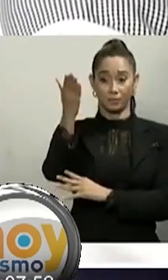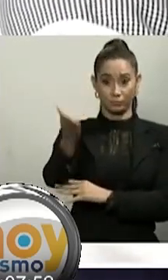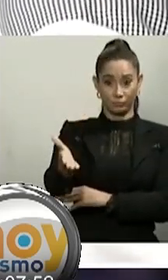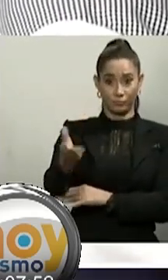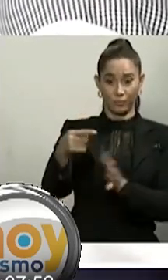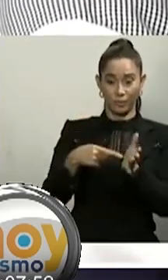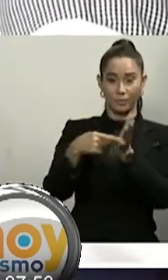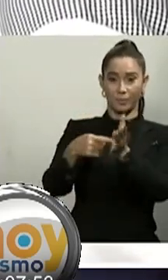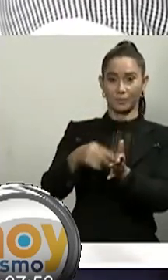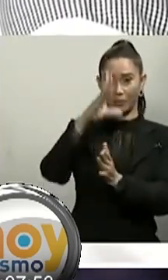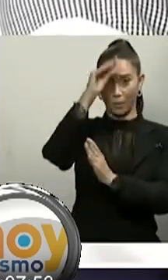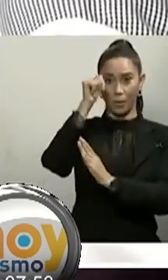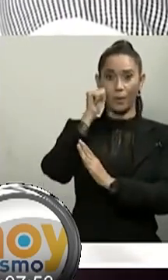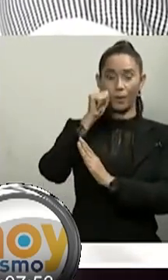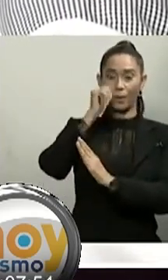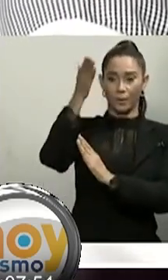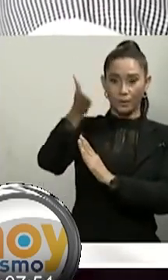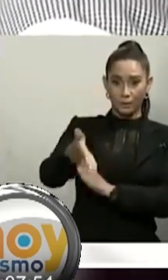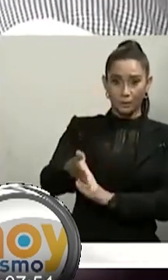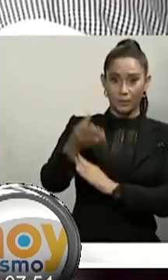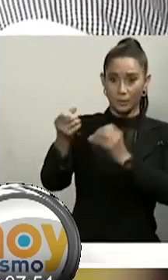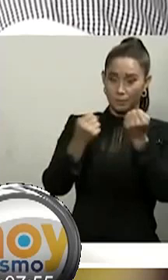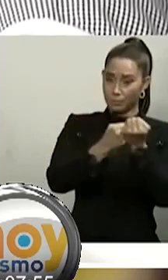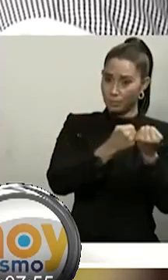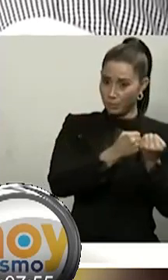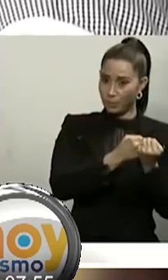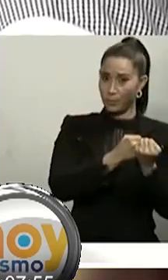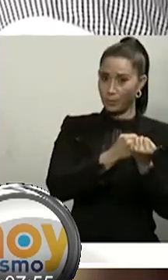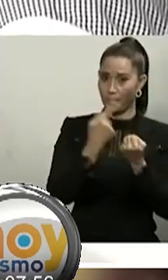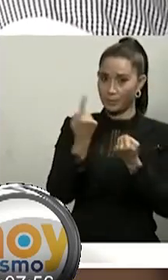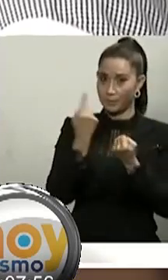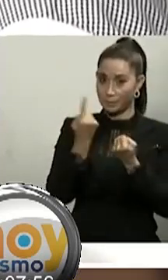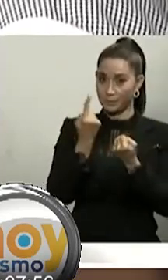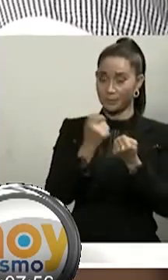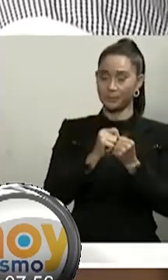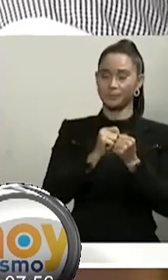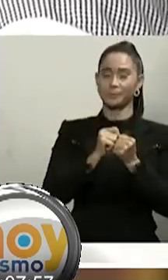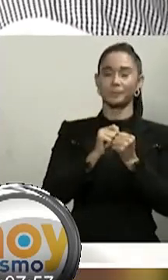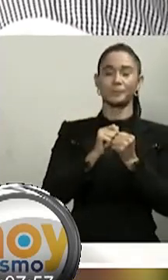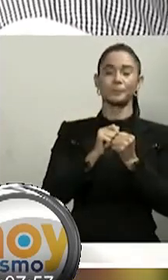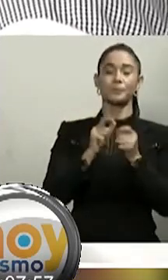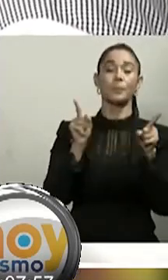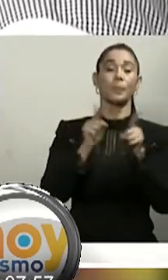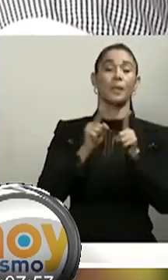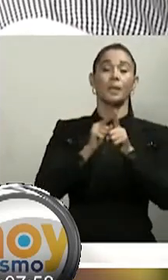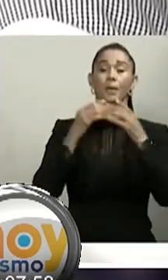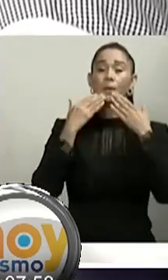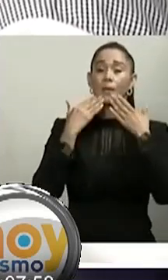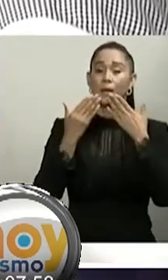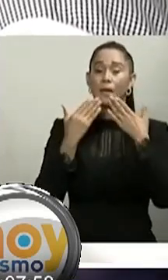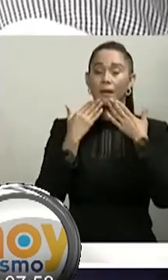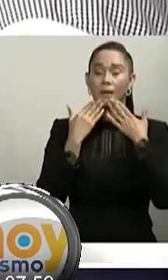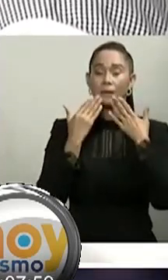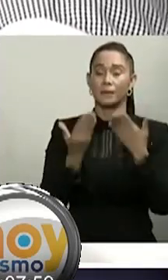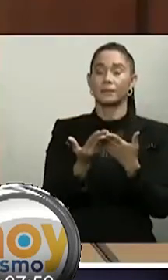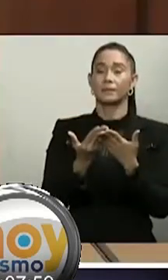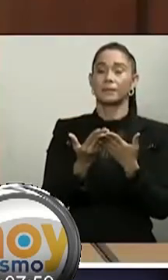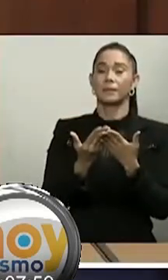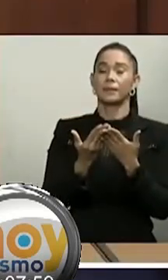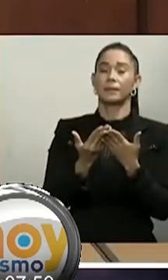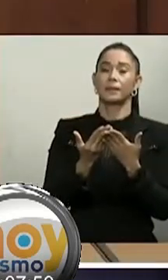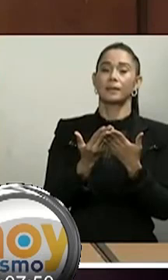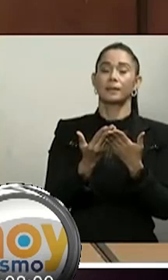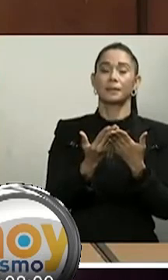ya dije que tienen más de 150 personas eso es una empresa grande clasificados medianos 19 mil